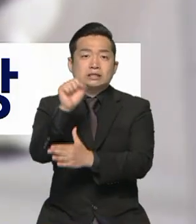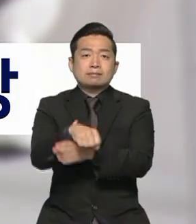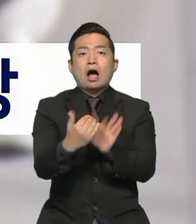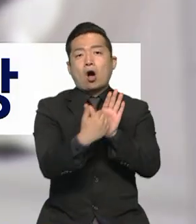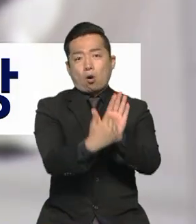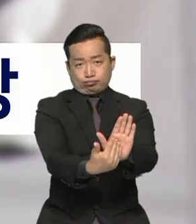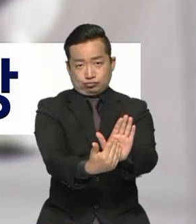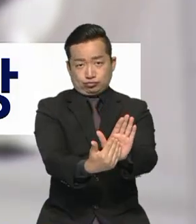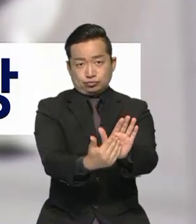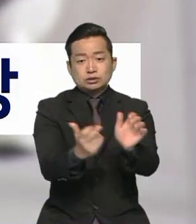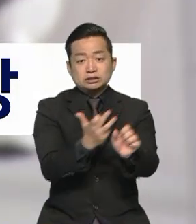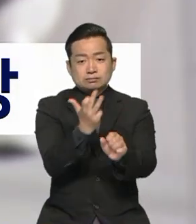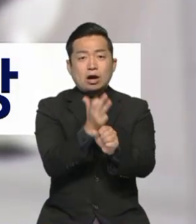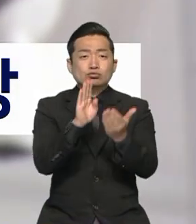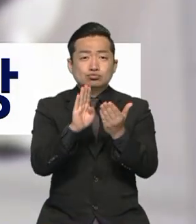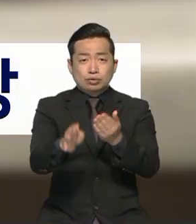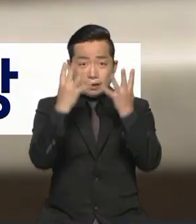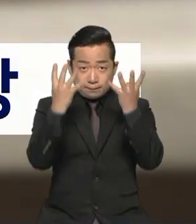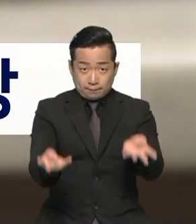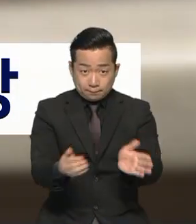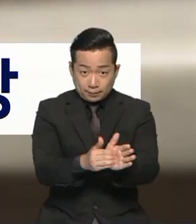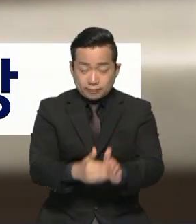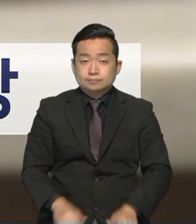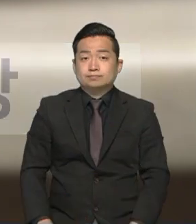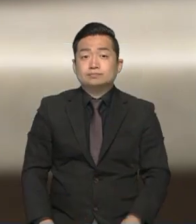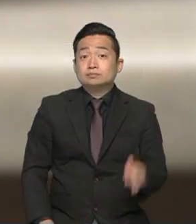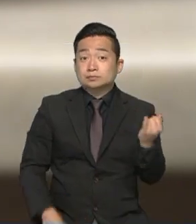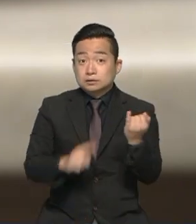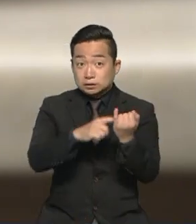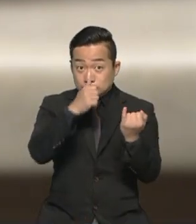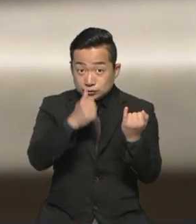석방됐습니다. A 씨의 범행은 출생 미신고 아동 전수조사